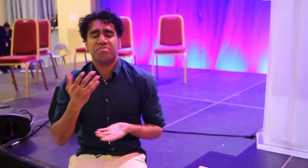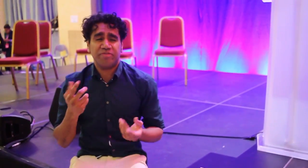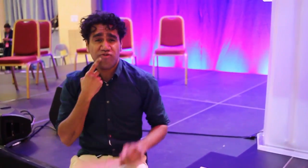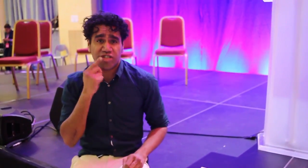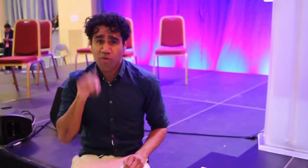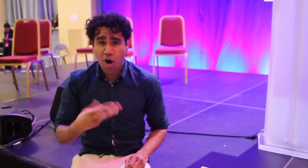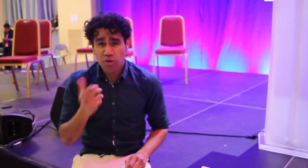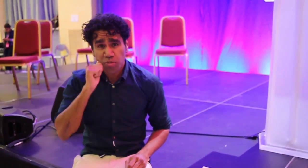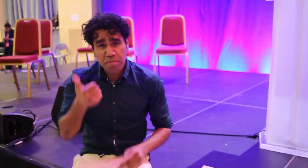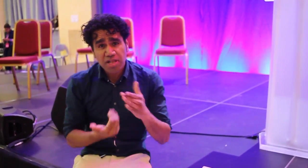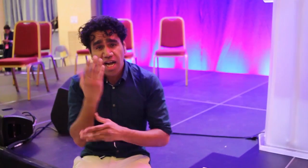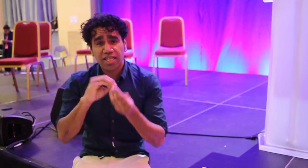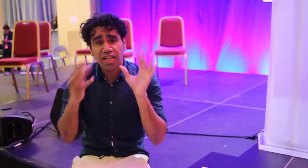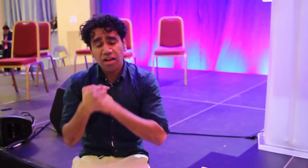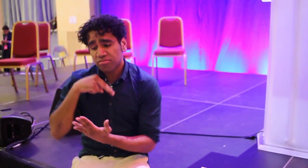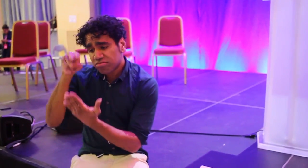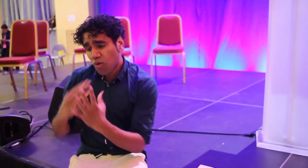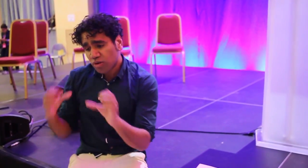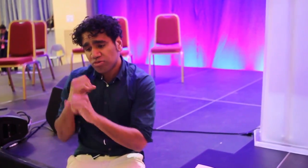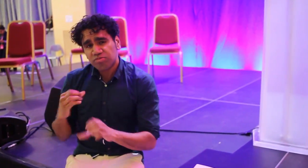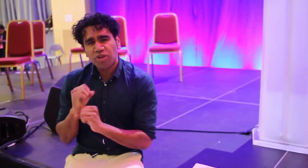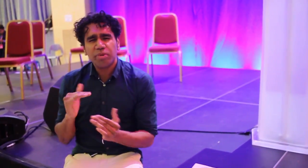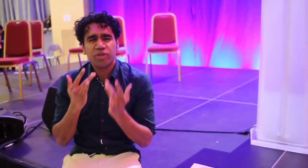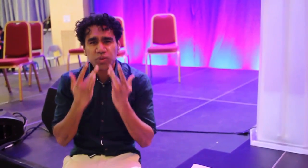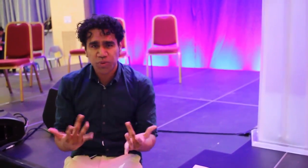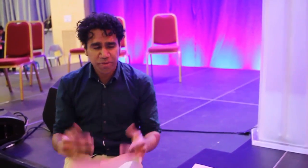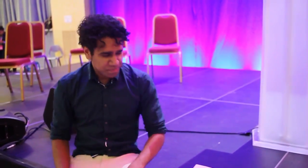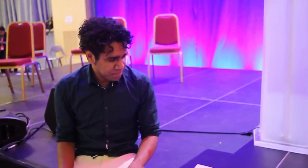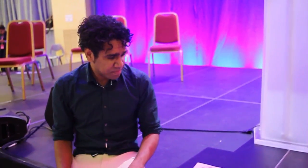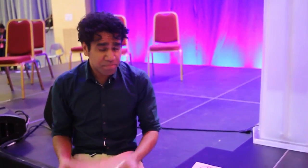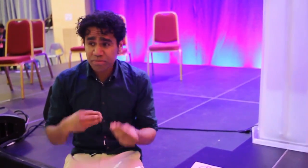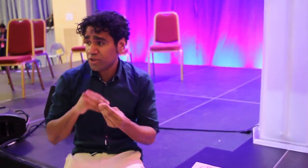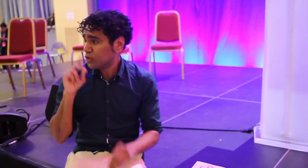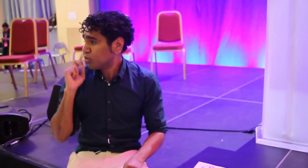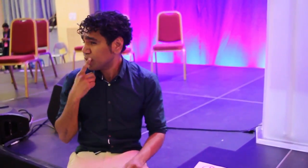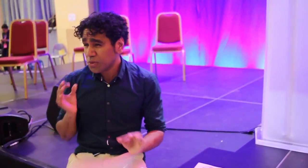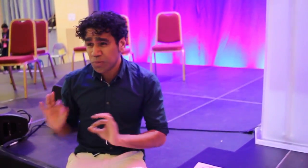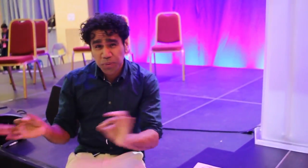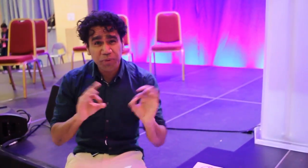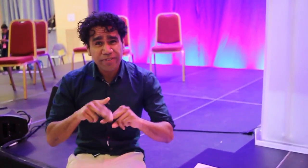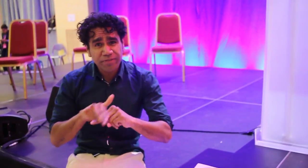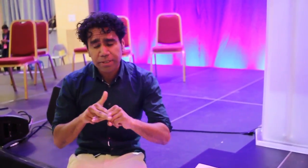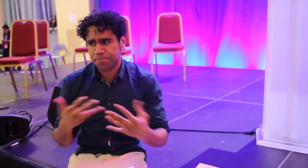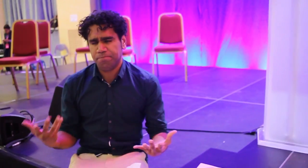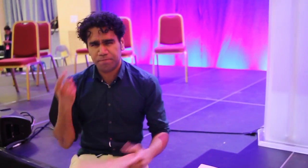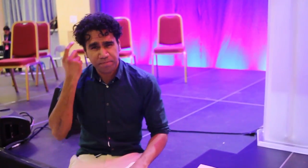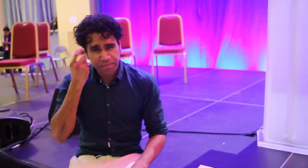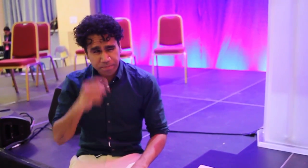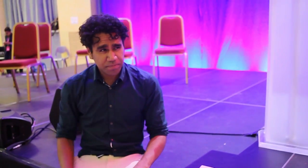Je lirais les journaux demain matin sur internet. Je suis déçu. Aucun autre sourd ne s’est déplacé, cela pose question.